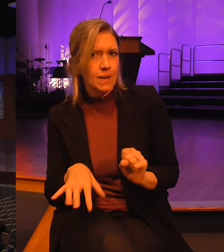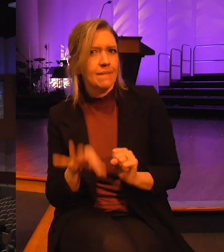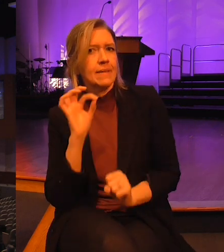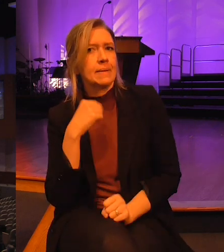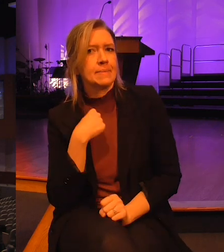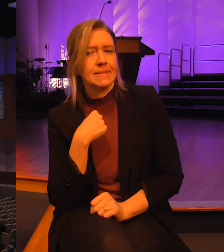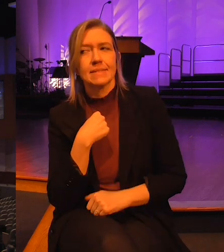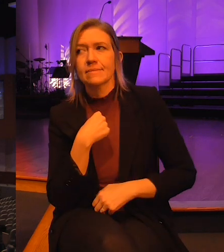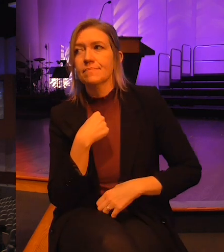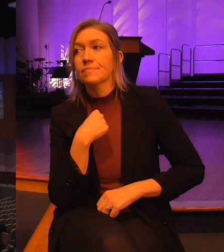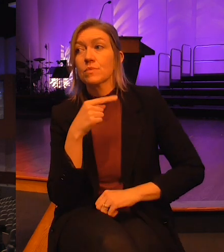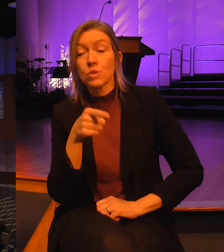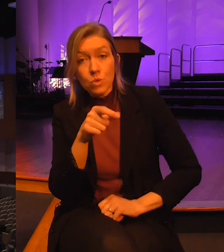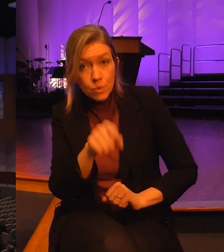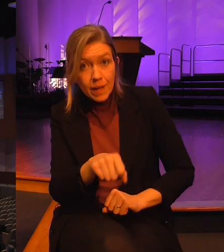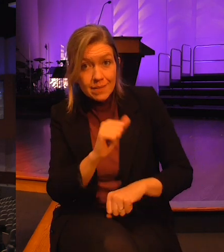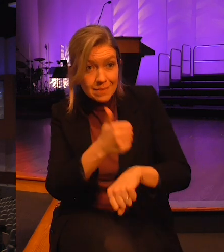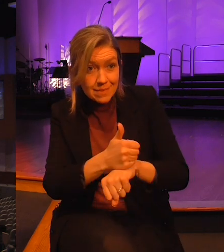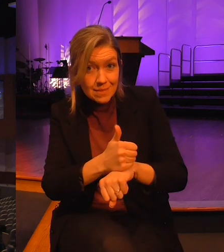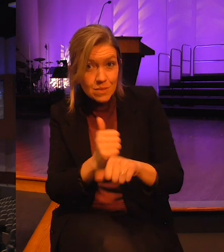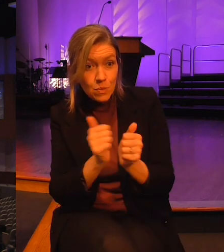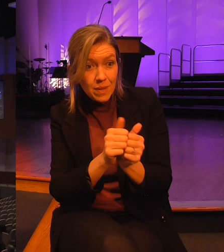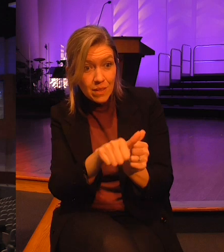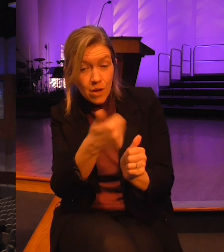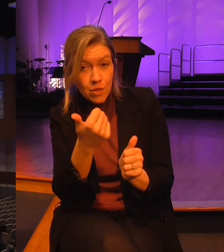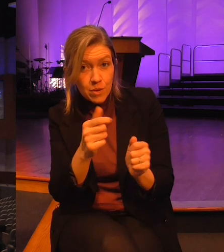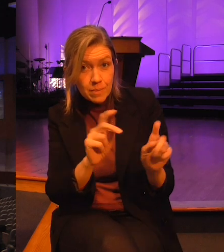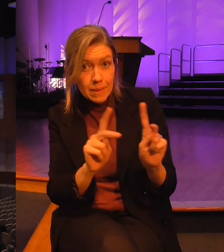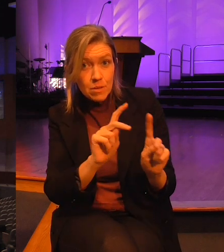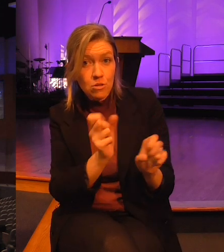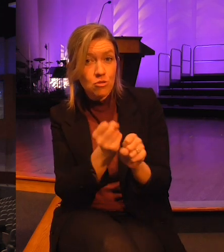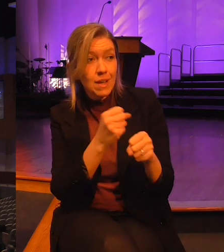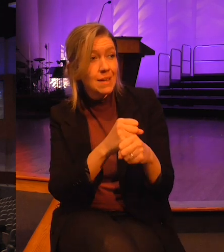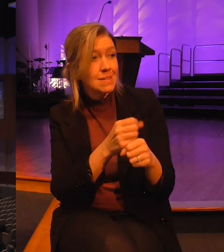Puedes comenzar eso con alguien más, si quieres, crea algún tipo de